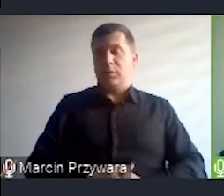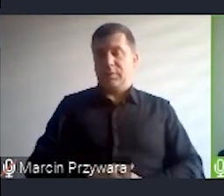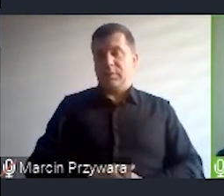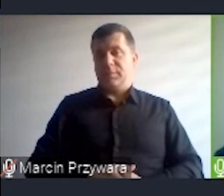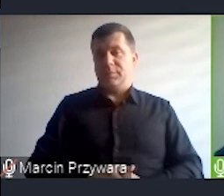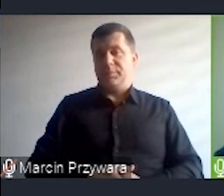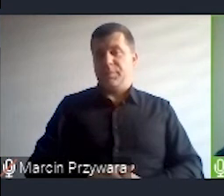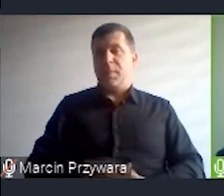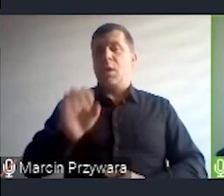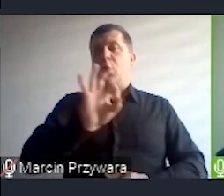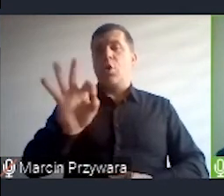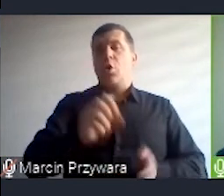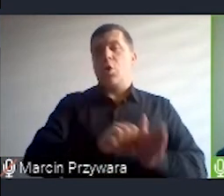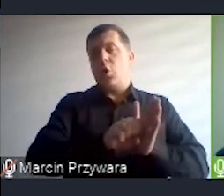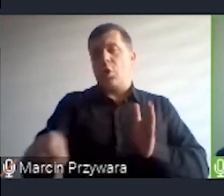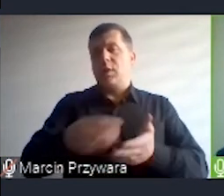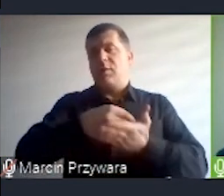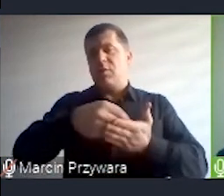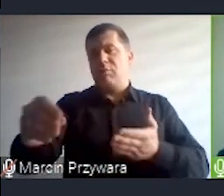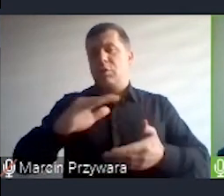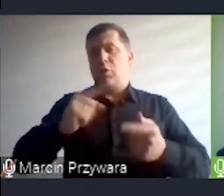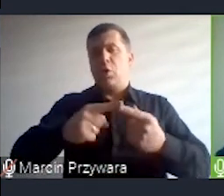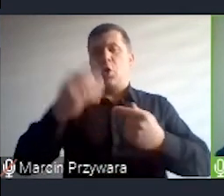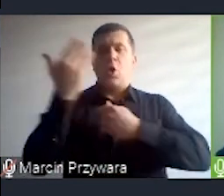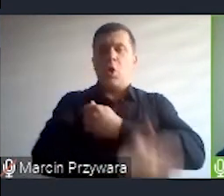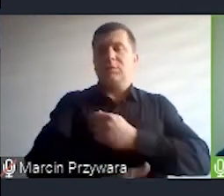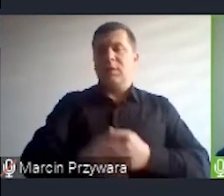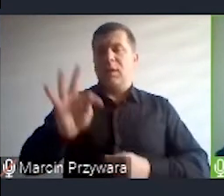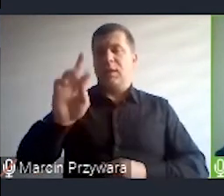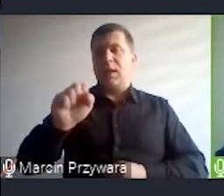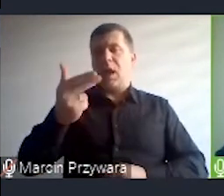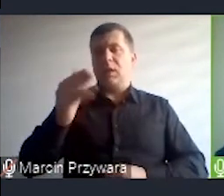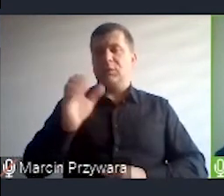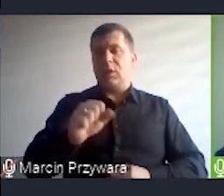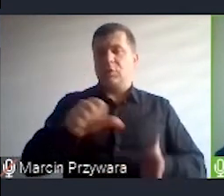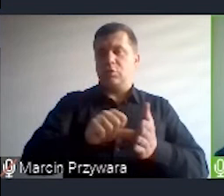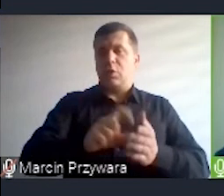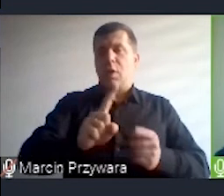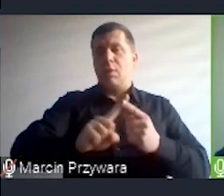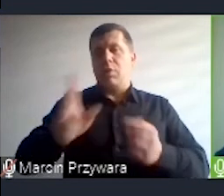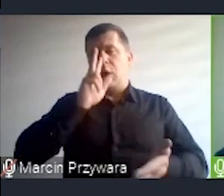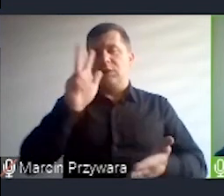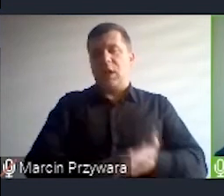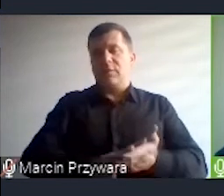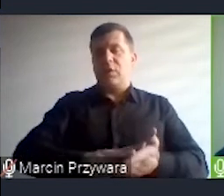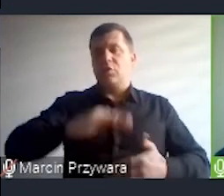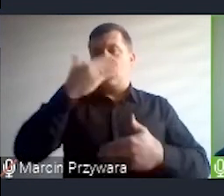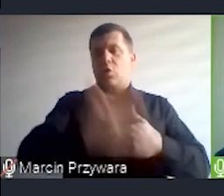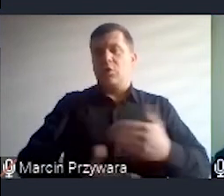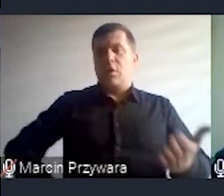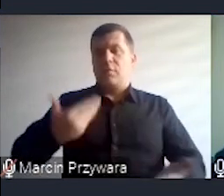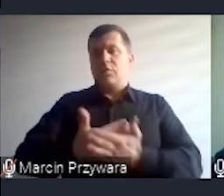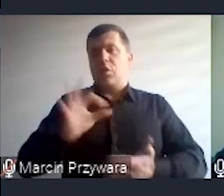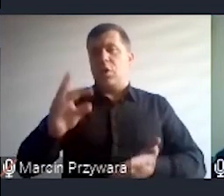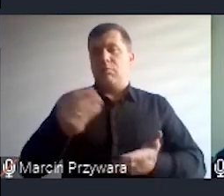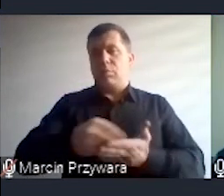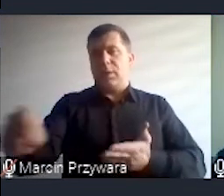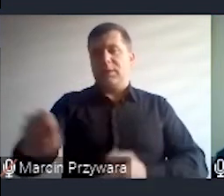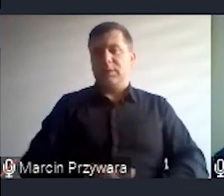czyli od wypłaty ostatniej transzy środków, po zatwierdzeniu końcowego wniosku o płatność.